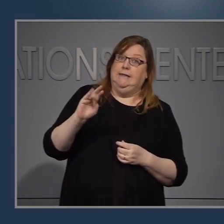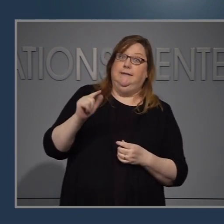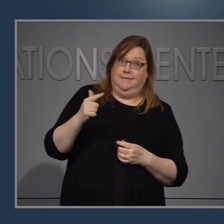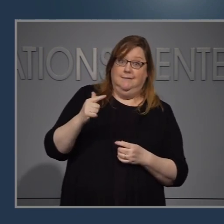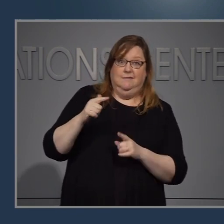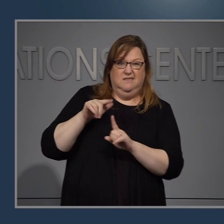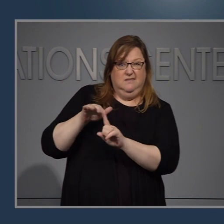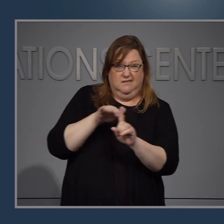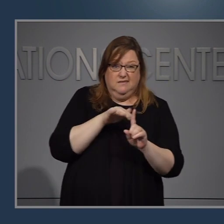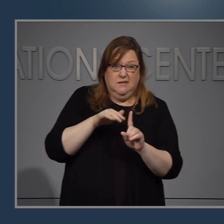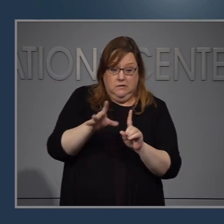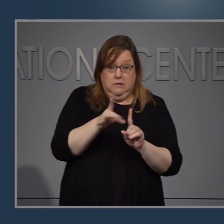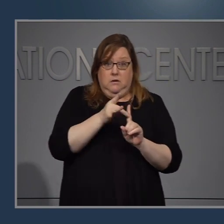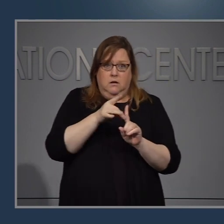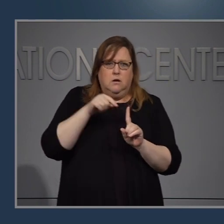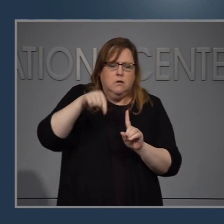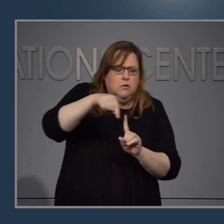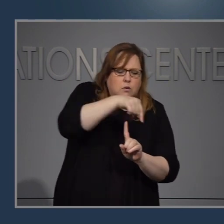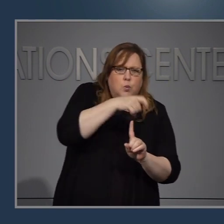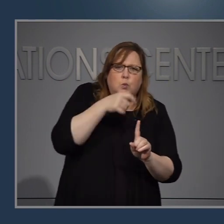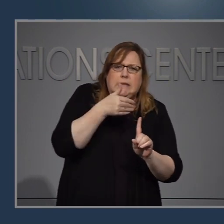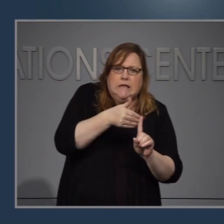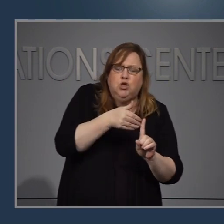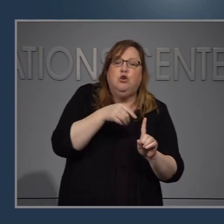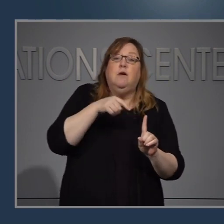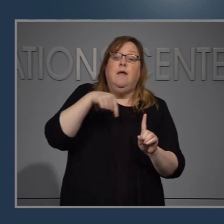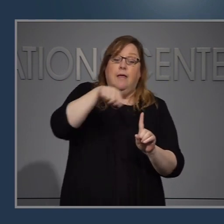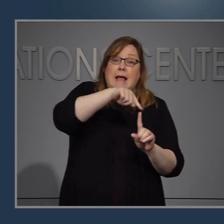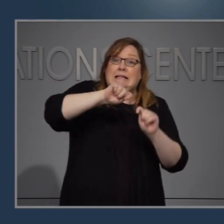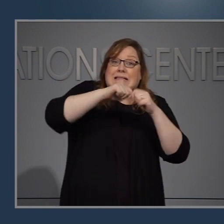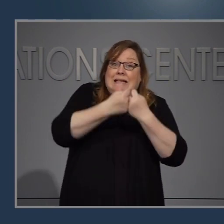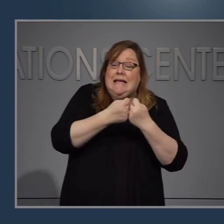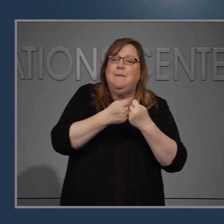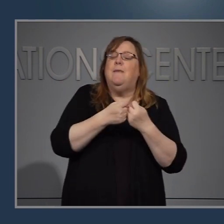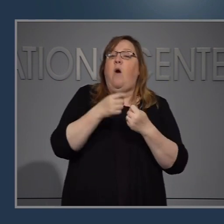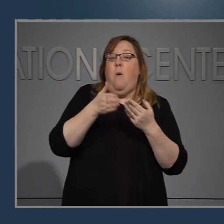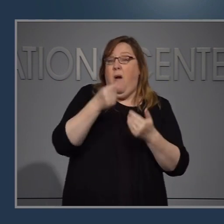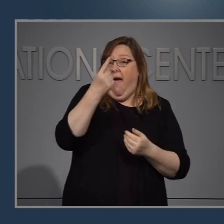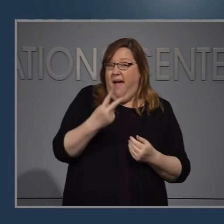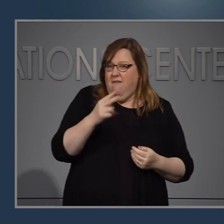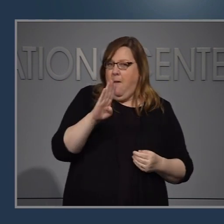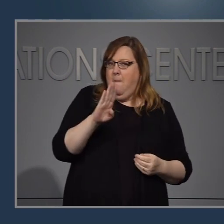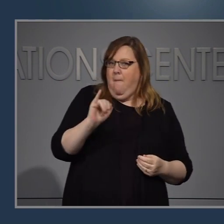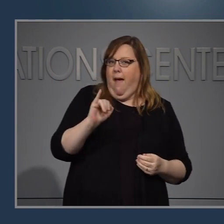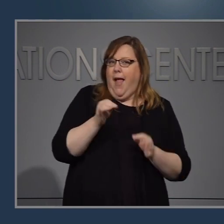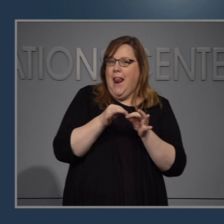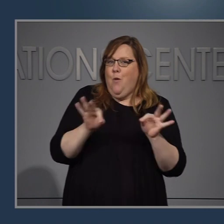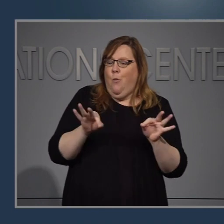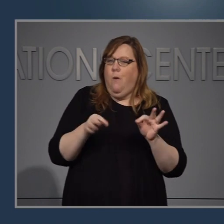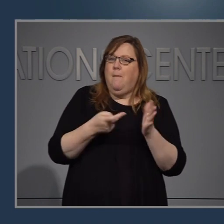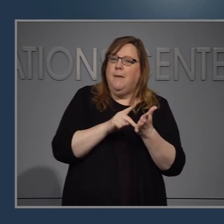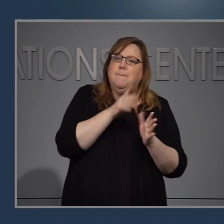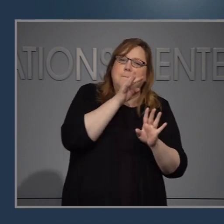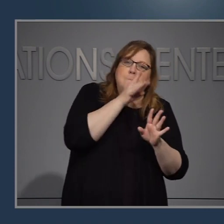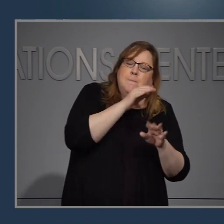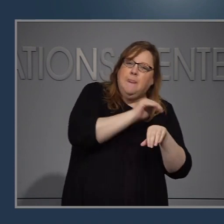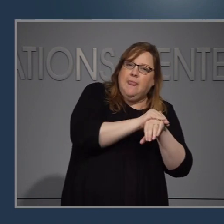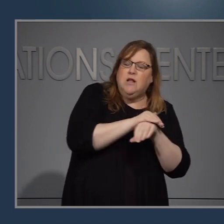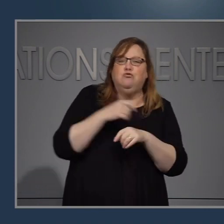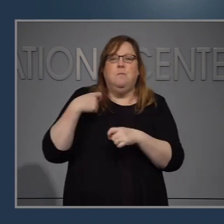mitad son bilingües nuestros suministros de equipo de protección personal son estables. Tenemos suficientes para satisfacer la necesidades durante los siguientes tres